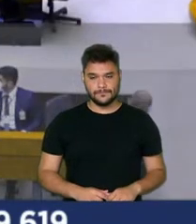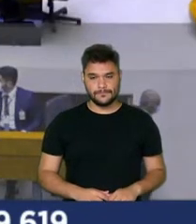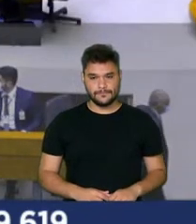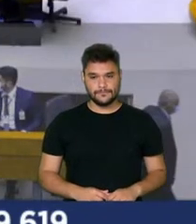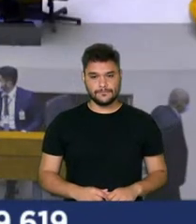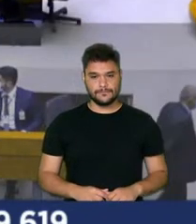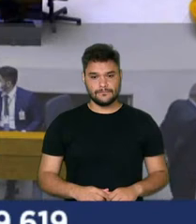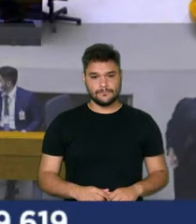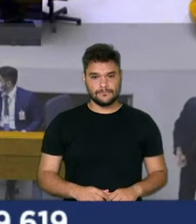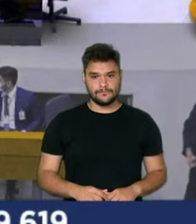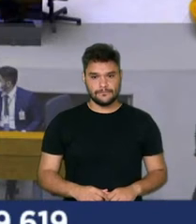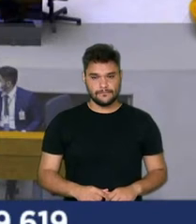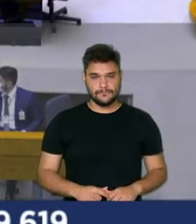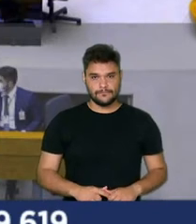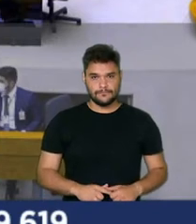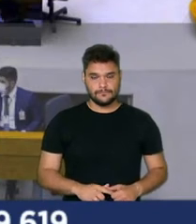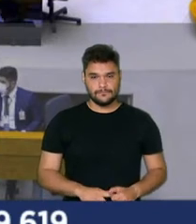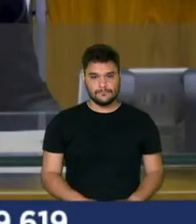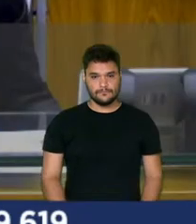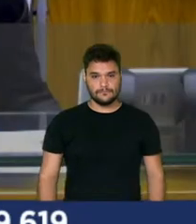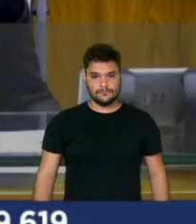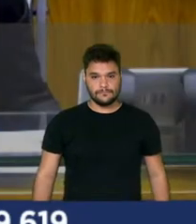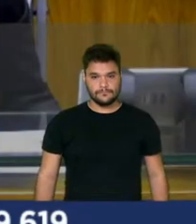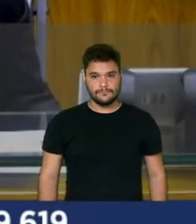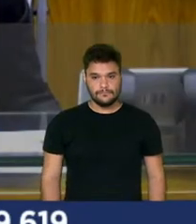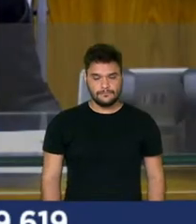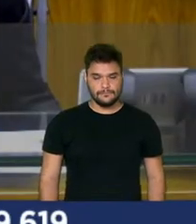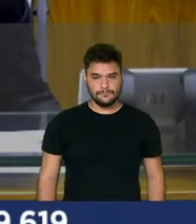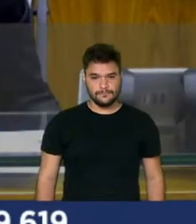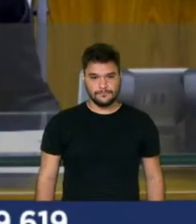AO DESTAQUE. -- [PRESIDENTE]: É ...